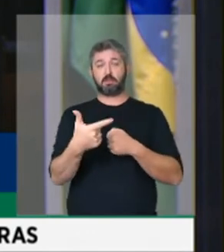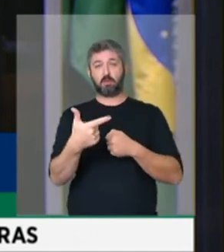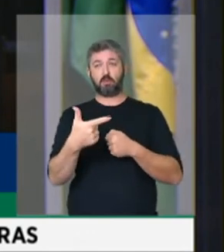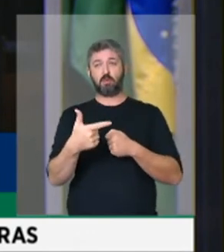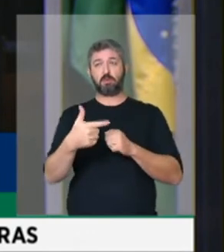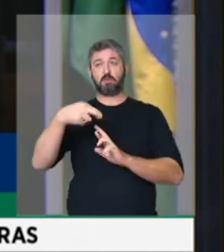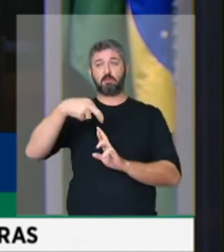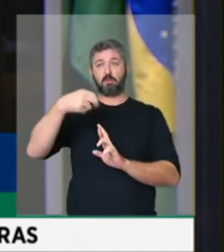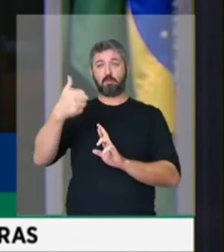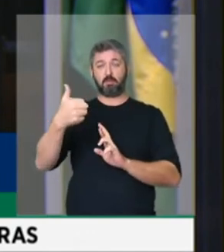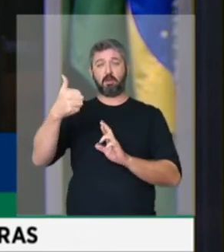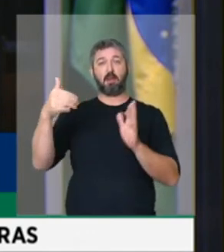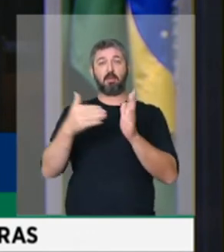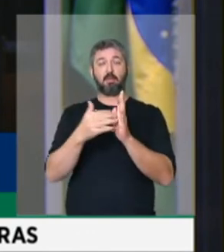ARTIGO 62 PARÁGRAFO PRIMEIRO